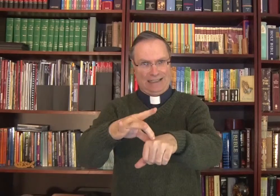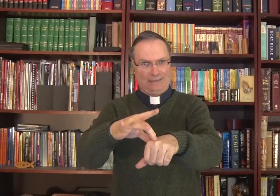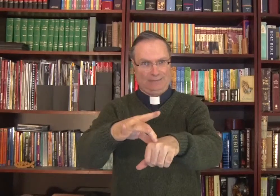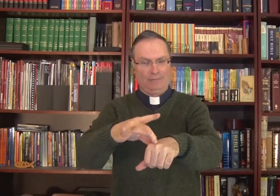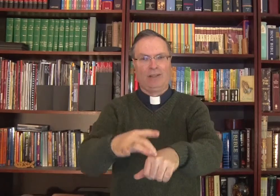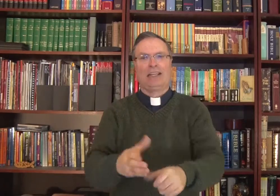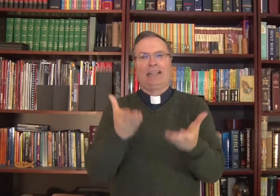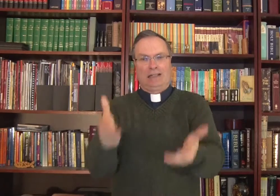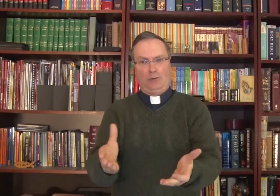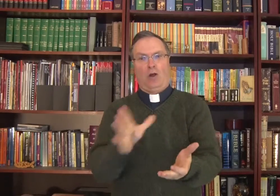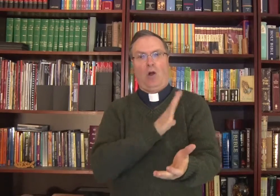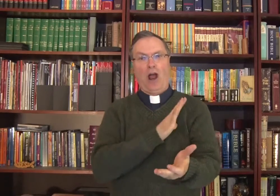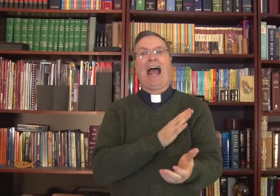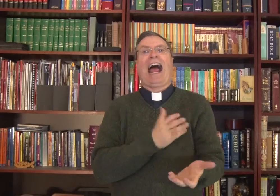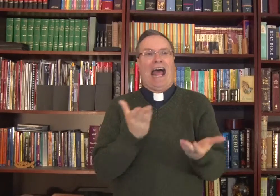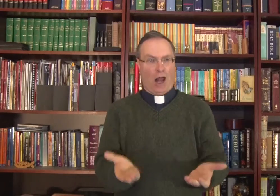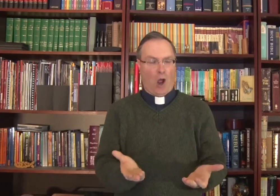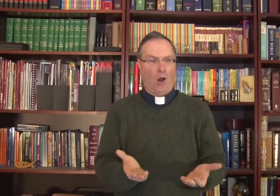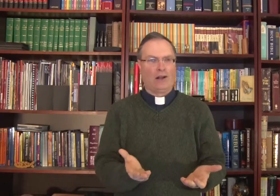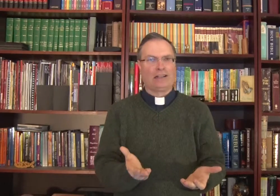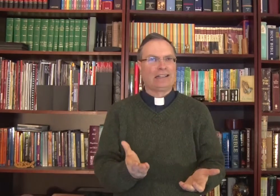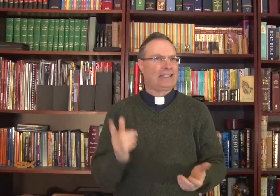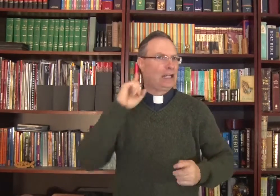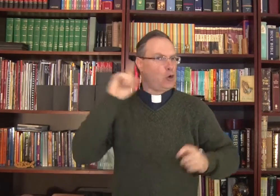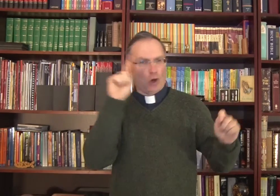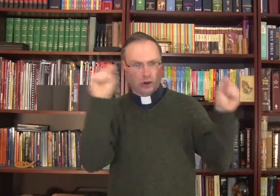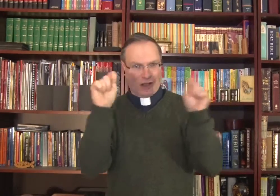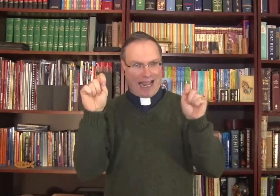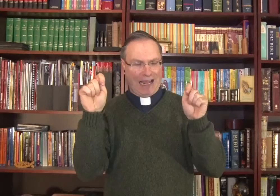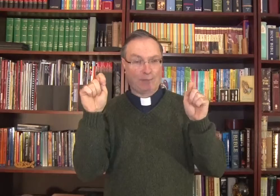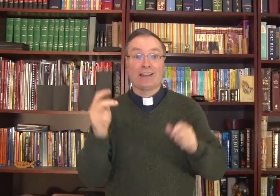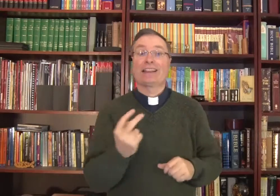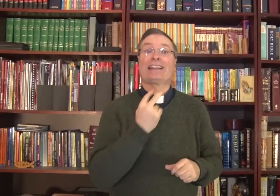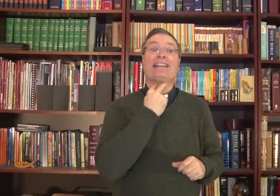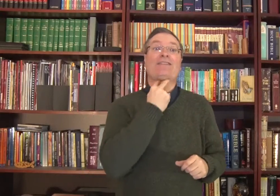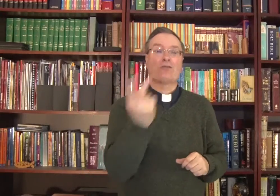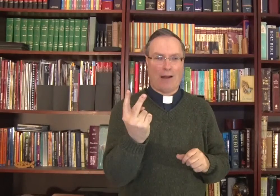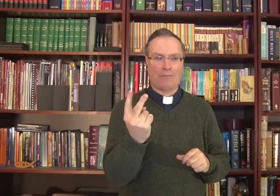Il y eut alors des coups de tonnerre, des voix,